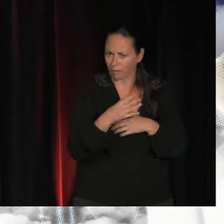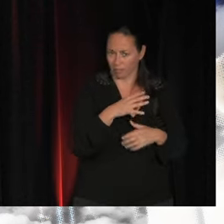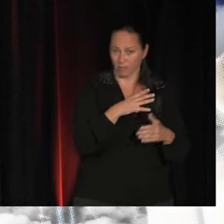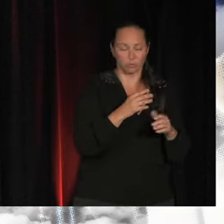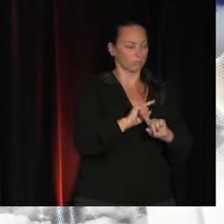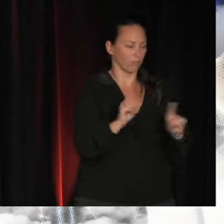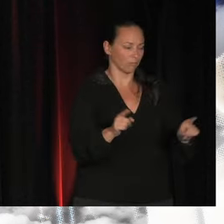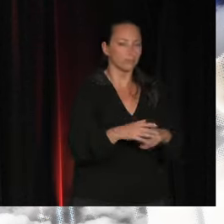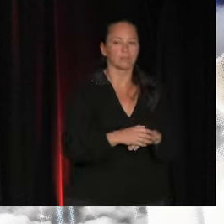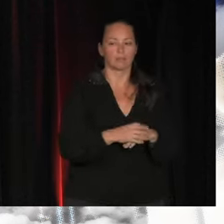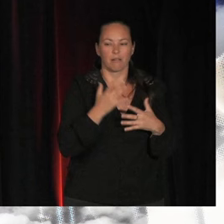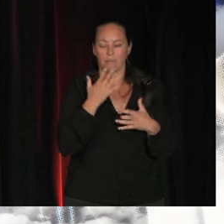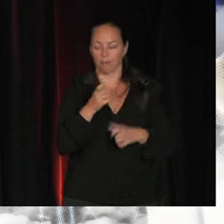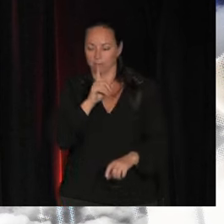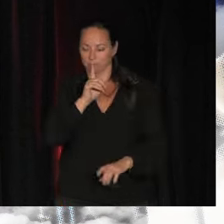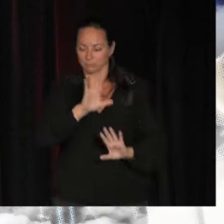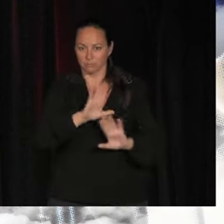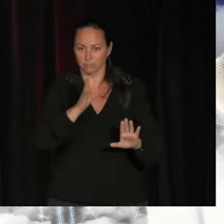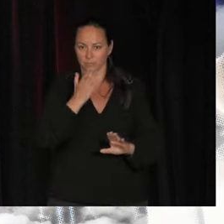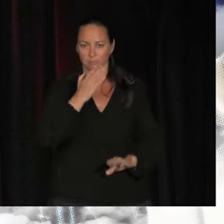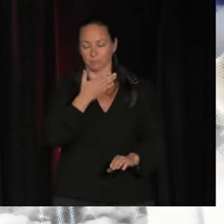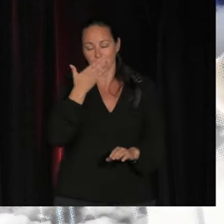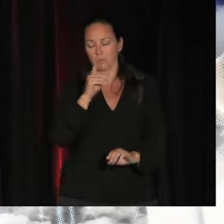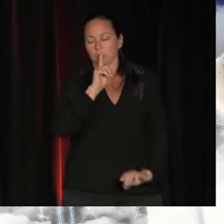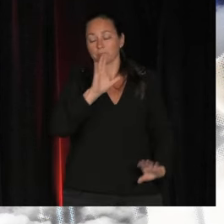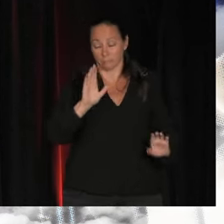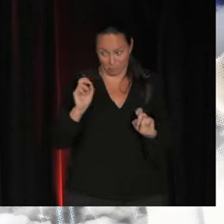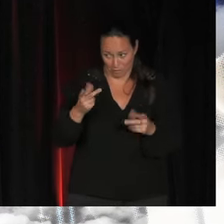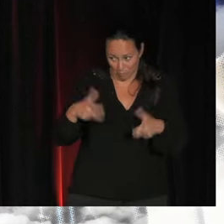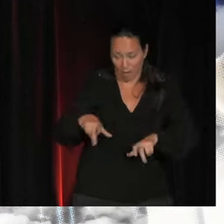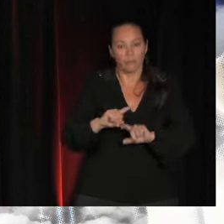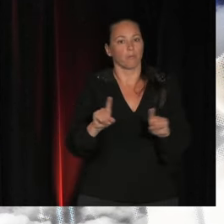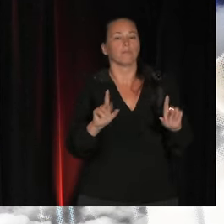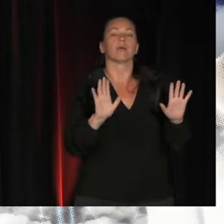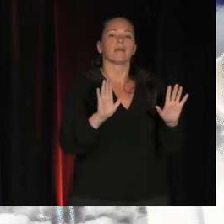Non. Je n'ai pas envie d'en parler. Tu n'en parles pas, très bien. Mais même globalement, c'est-à-dire qu'ils sont quand même